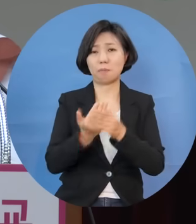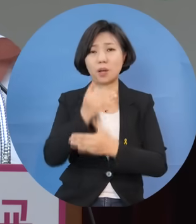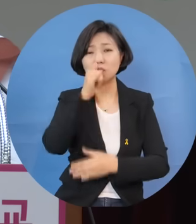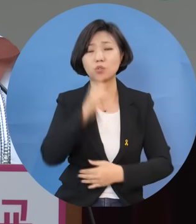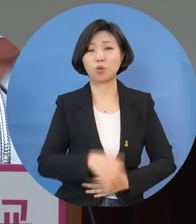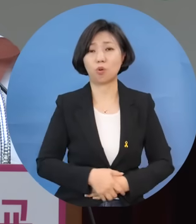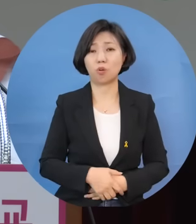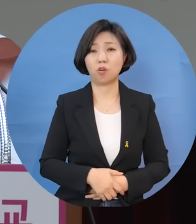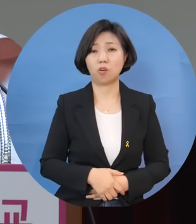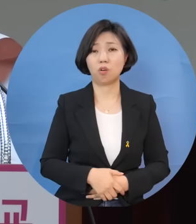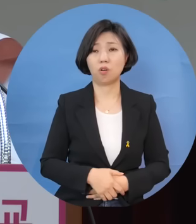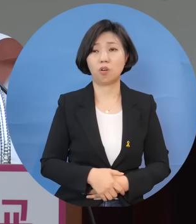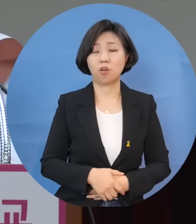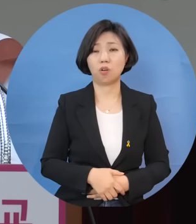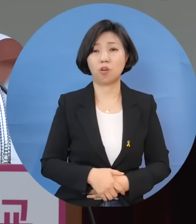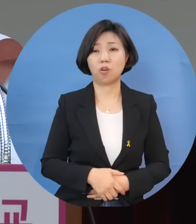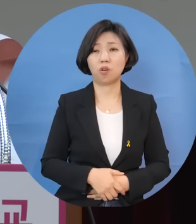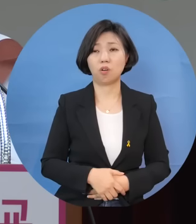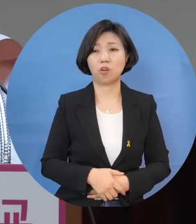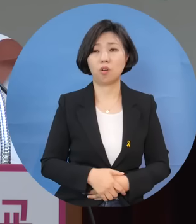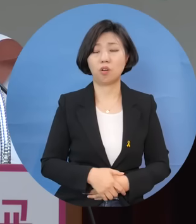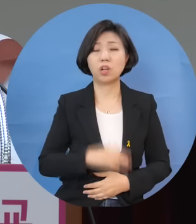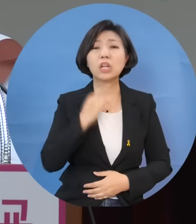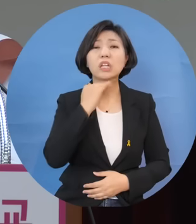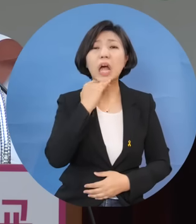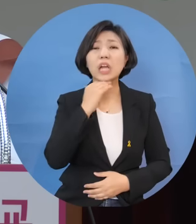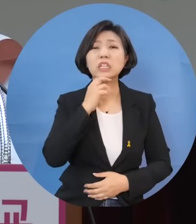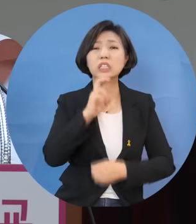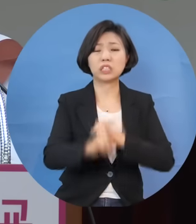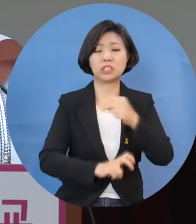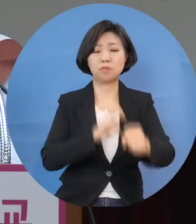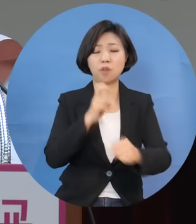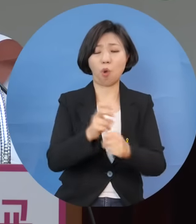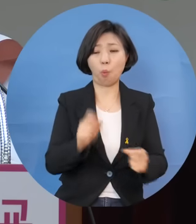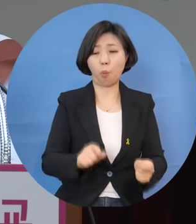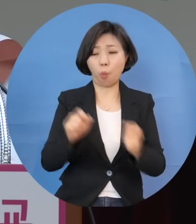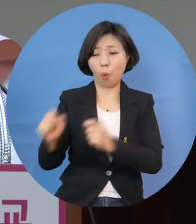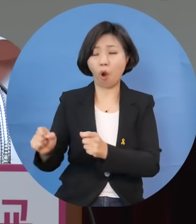근래 수명이 20년 연장되었을 뿐인데도 온 세상이 난리인데